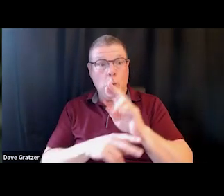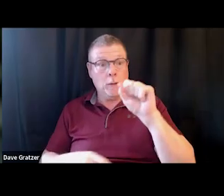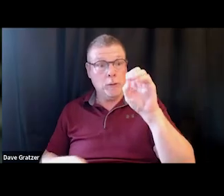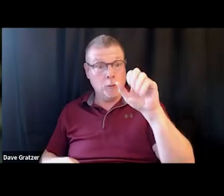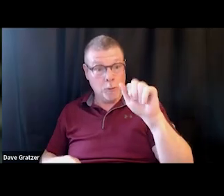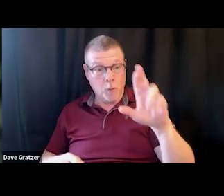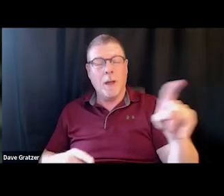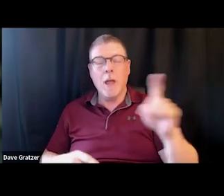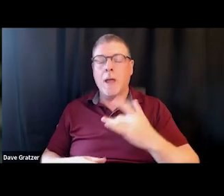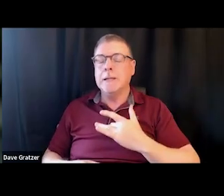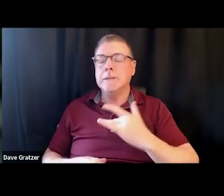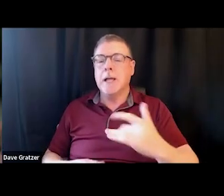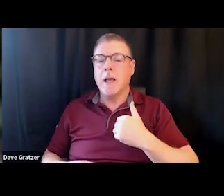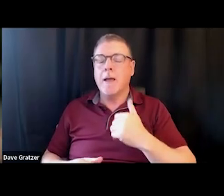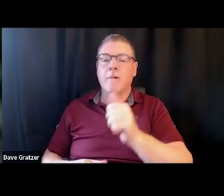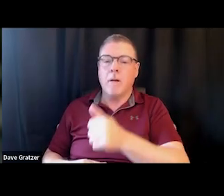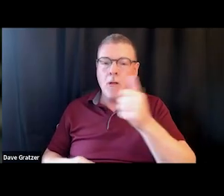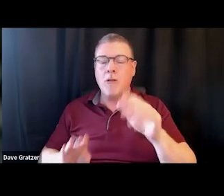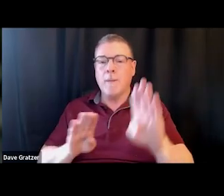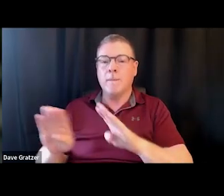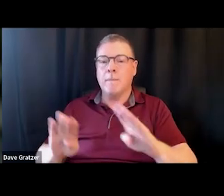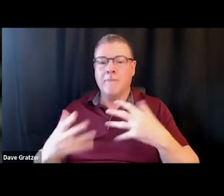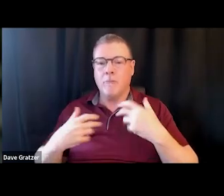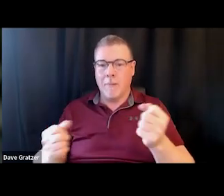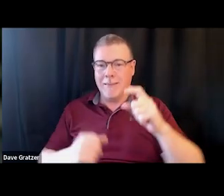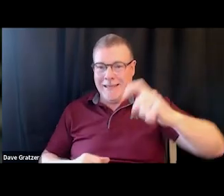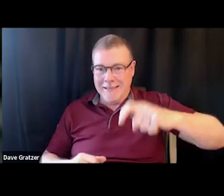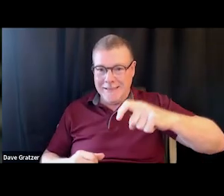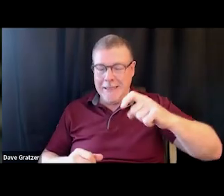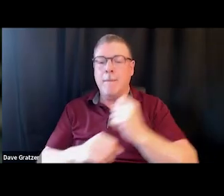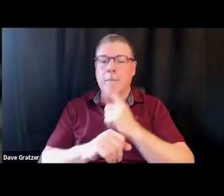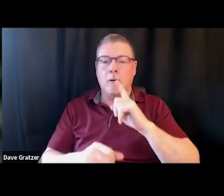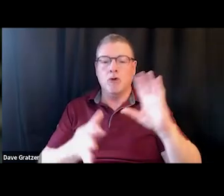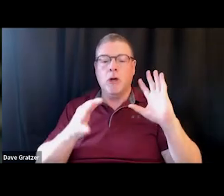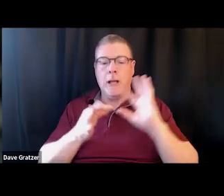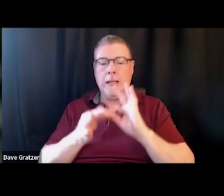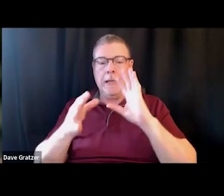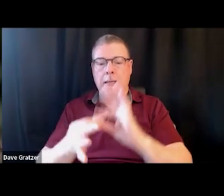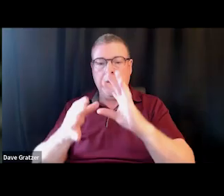con alguna otra necesidad de salud conductual, y por eso, es importante asegurarse de vincular eso a las cuatro áreas de funcionamiento mental